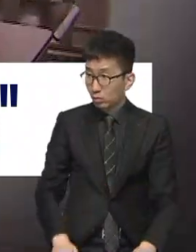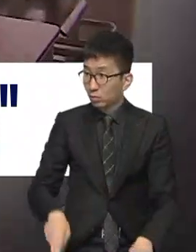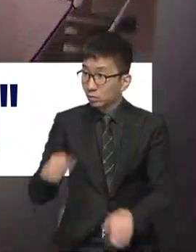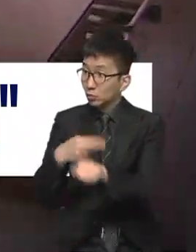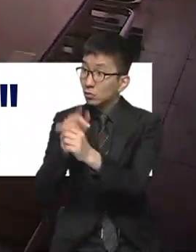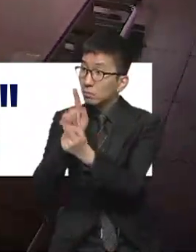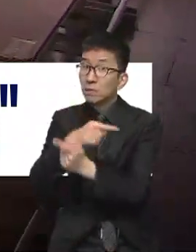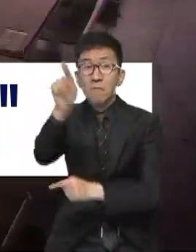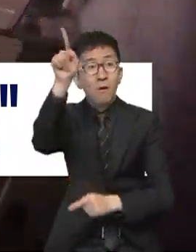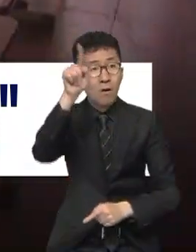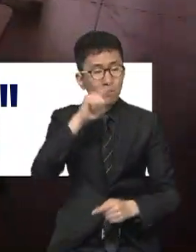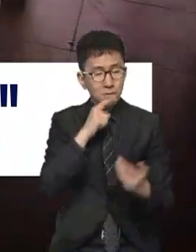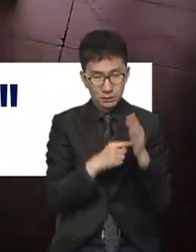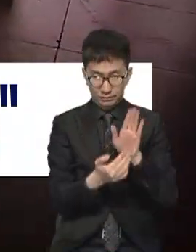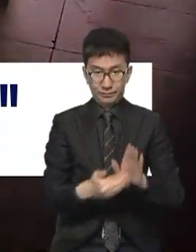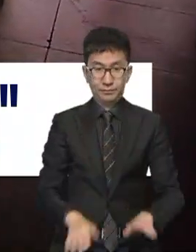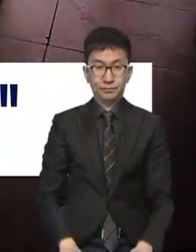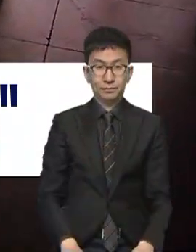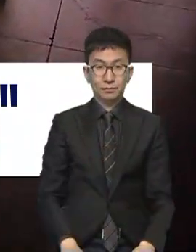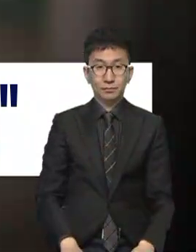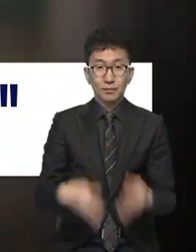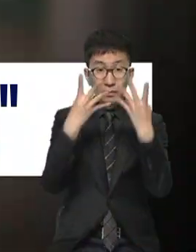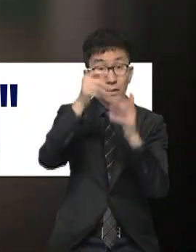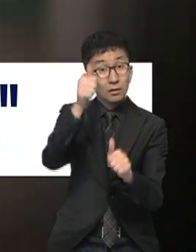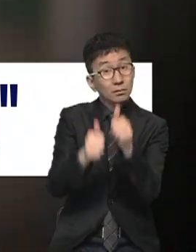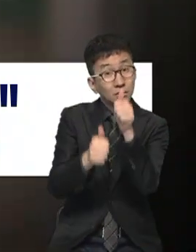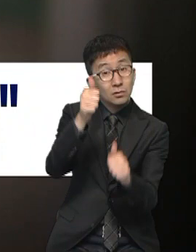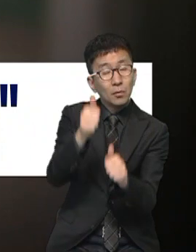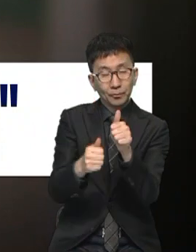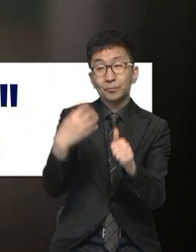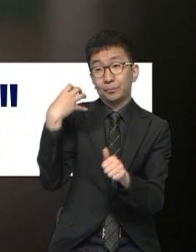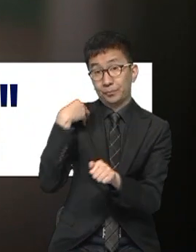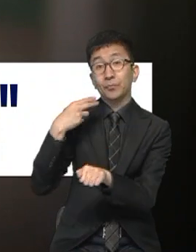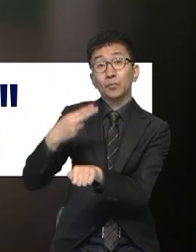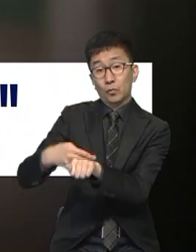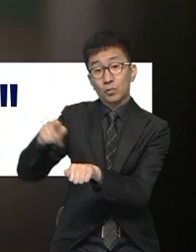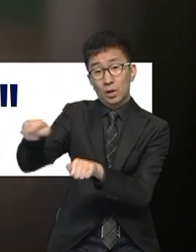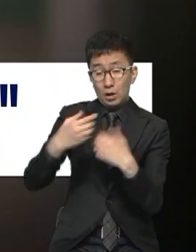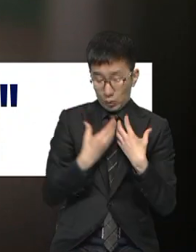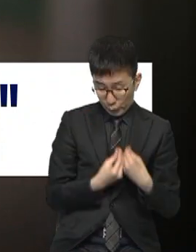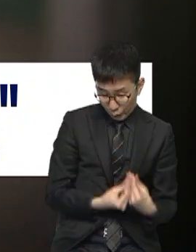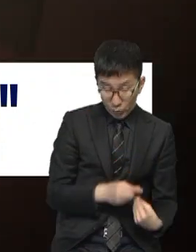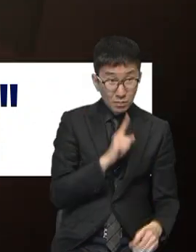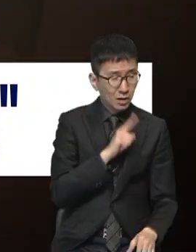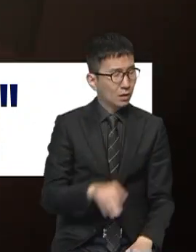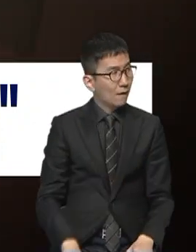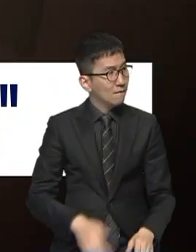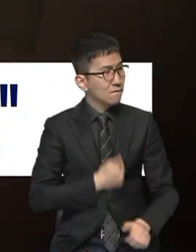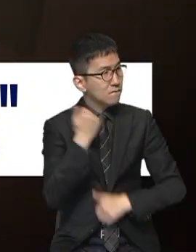비판했습니다. 수능 감독관 교사도 A 씨가 변명을 늘어놓는 데 대해 분노한 것으로